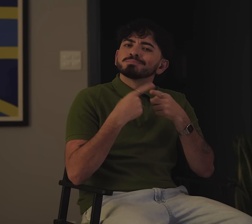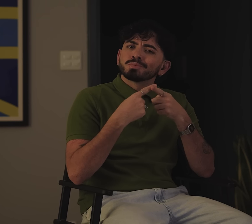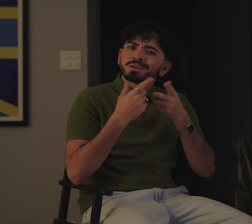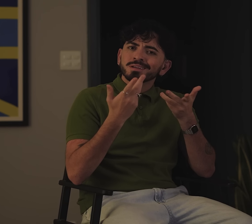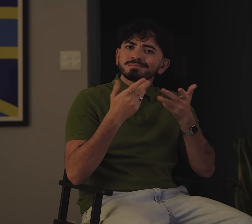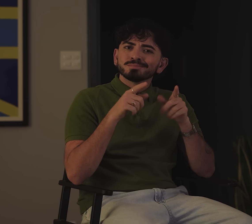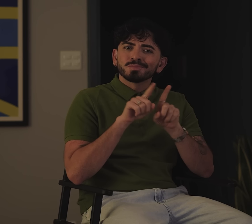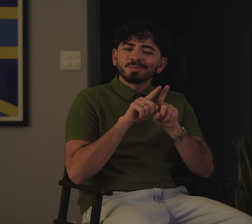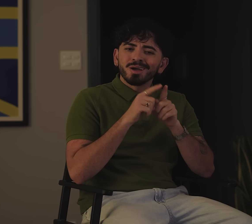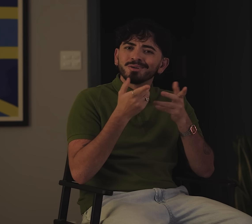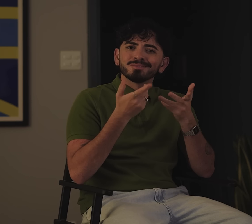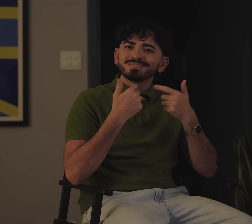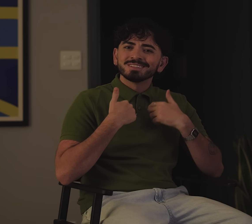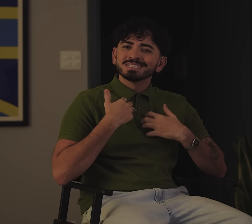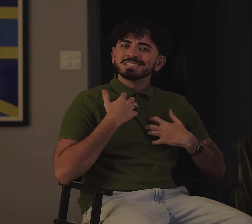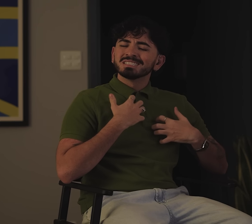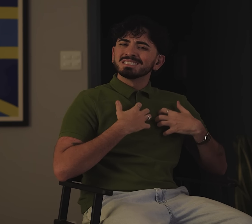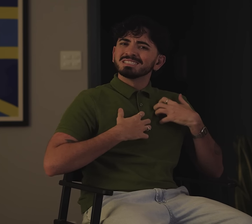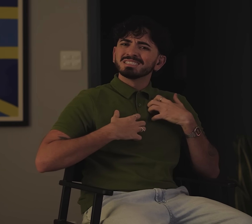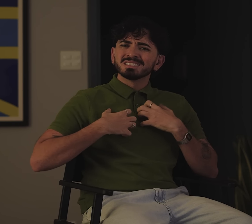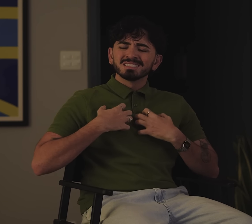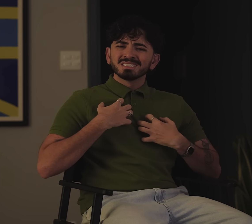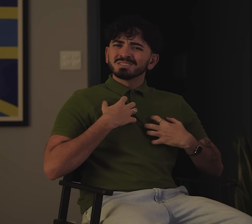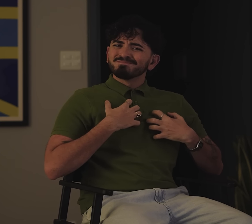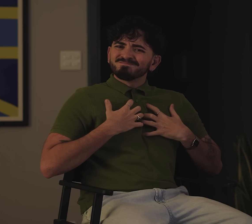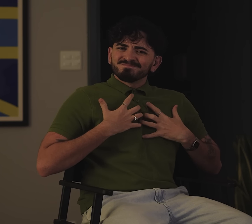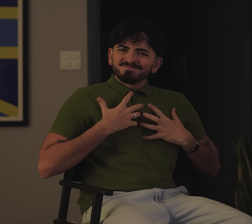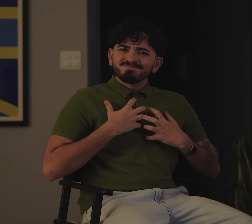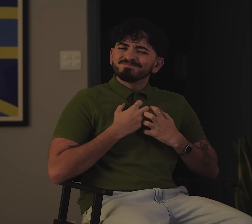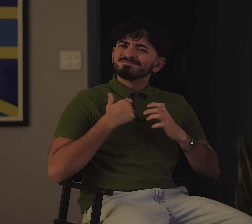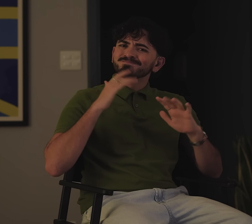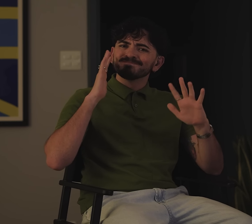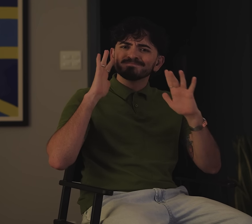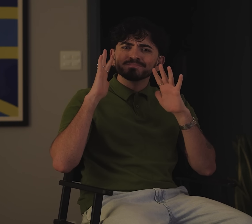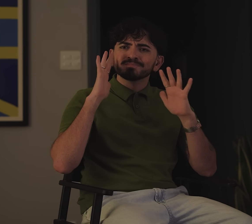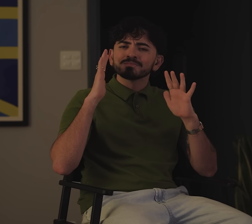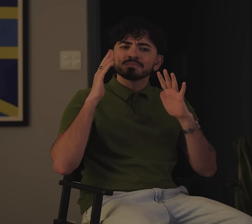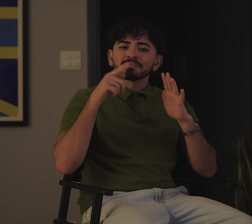Já tem um tempo que eu estava refletindo muito, com muita vulnerabilidade.